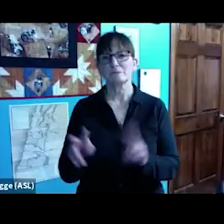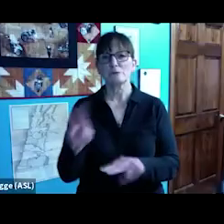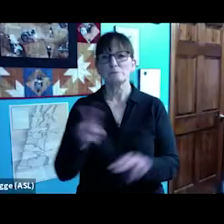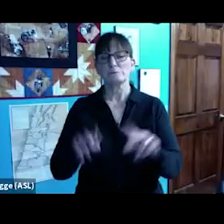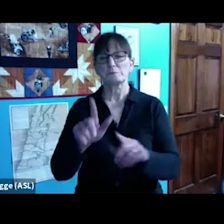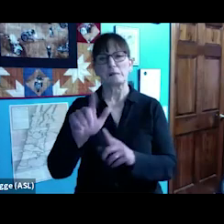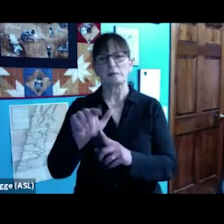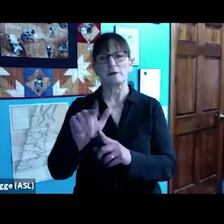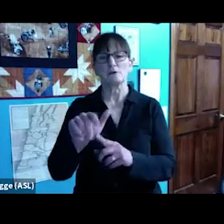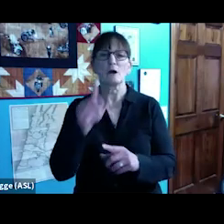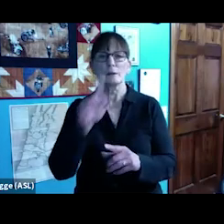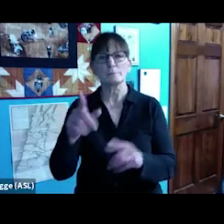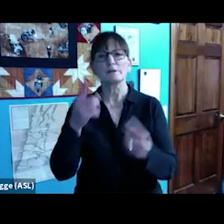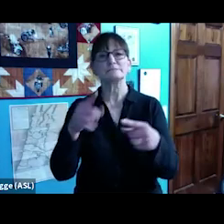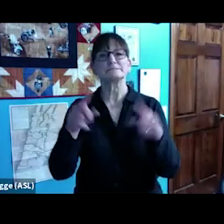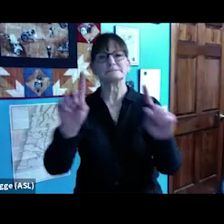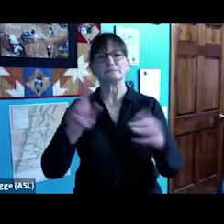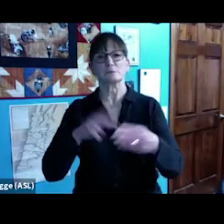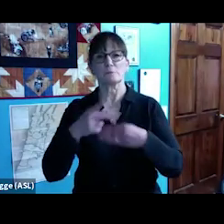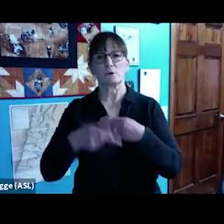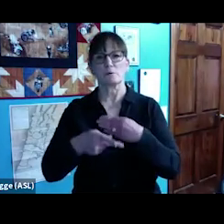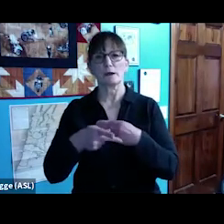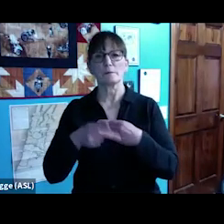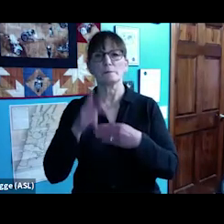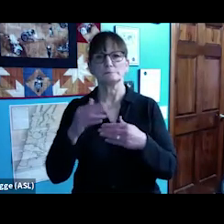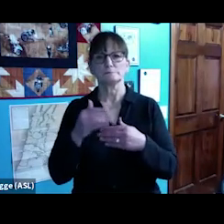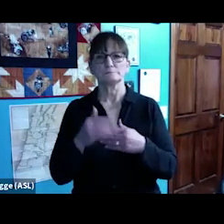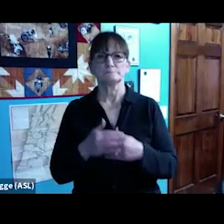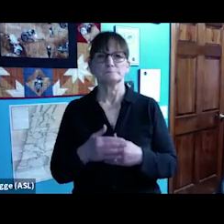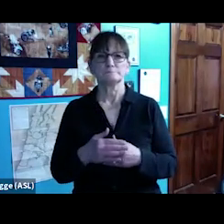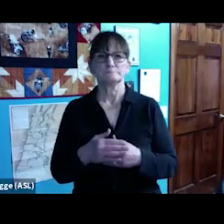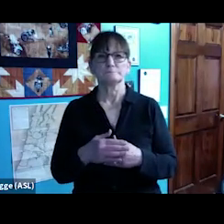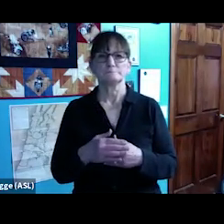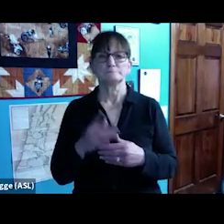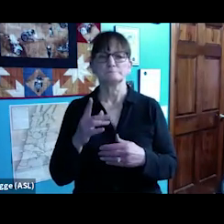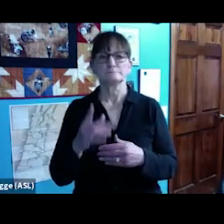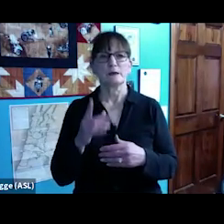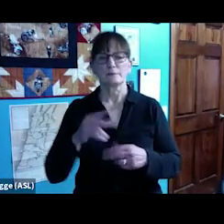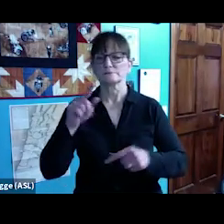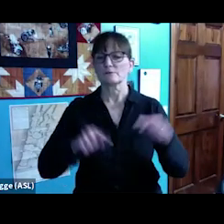y errores tipográficos de esa manera. Con eso dicho, también trato de darle a mis clientes